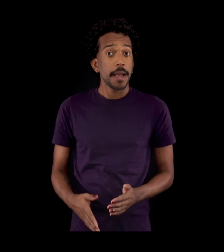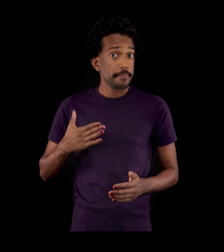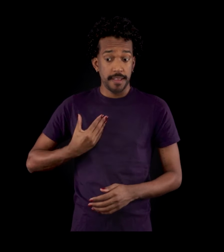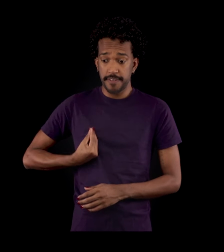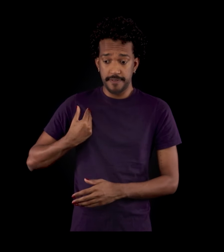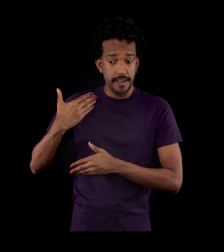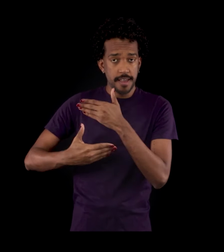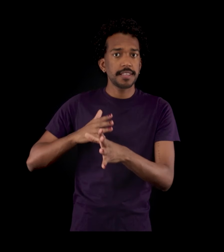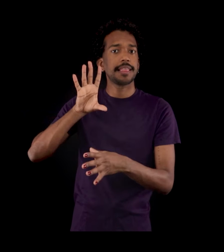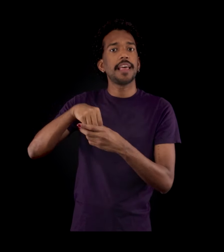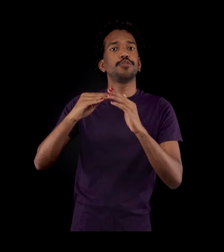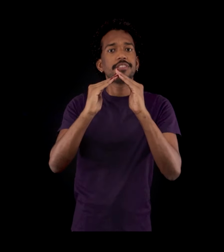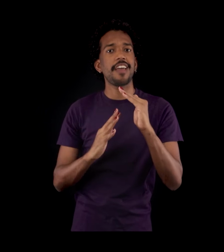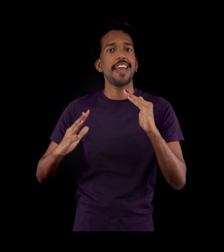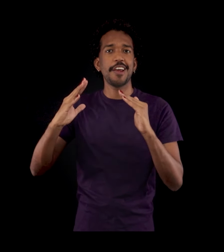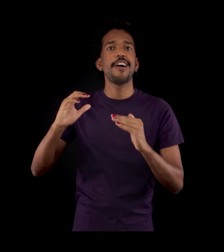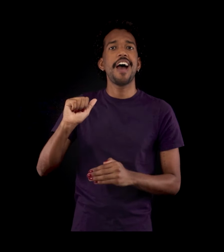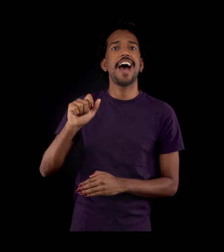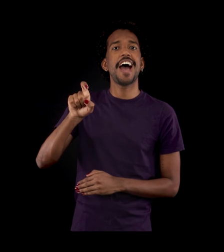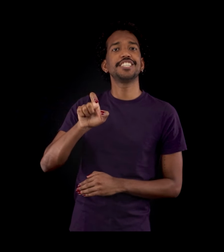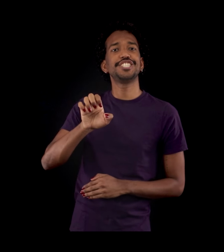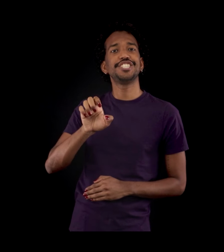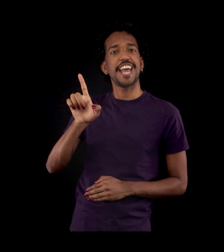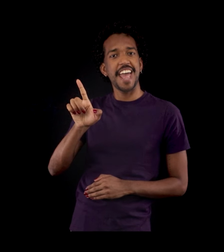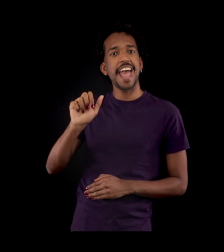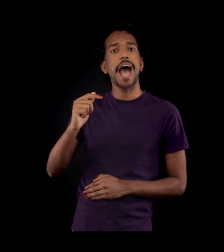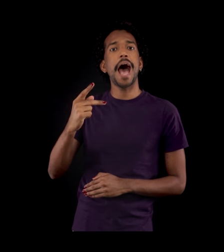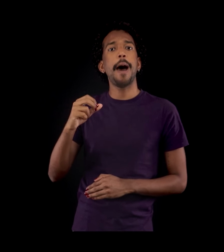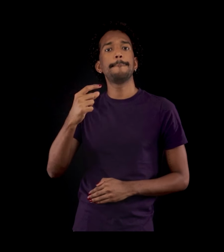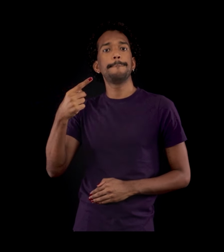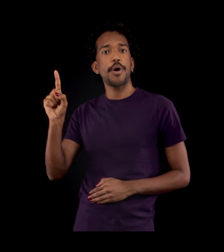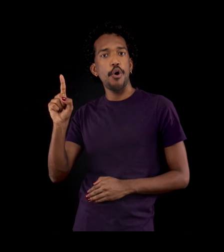Da minha vivência no terreiro Axé Opó Afonjá, criança, brincando.